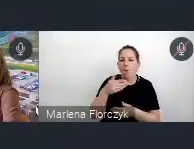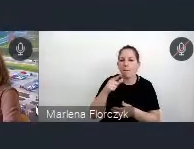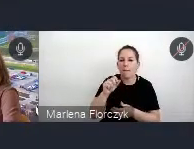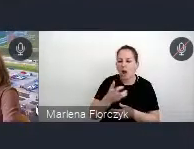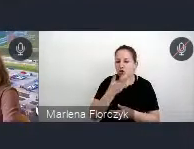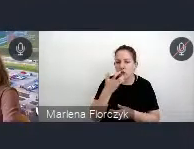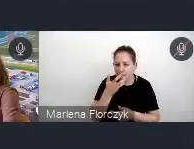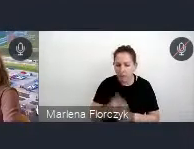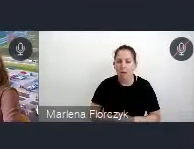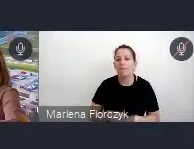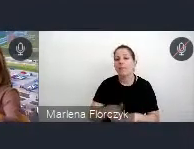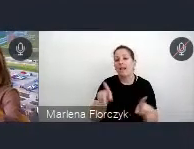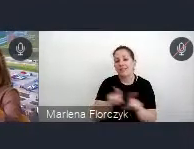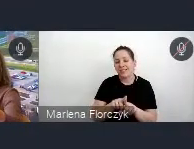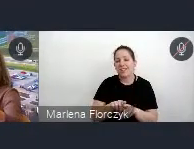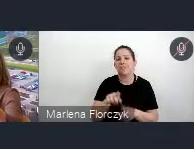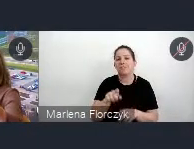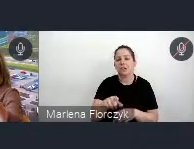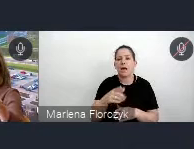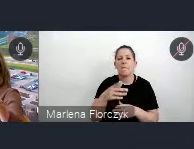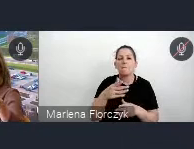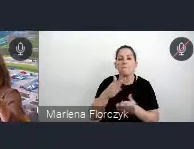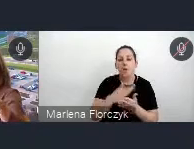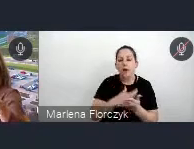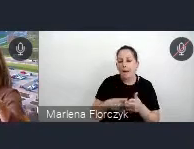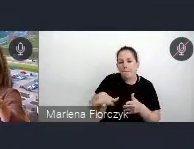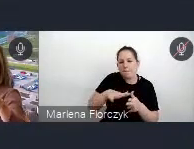ale również programy nasze lokalne, programy, małe ulepszenia,